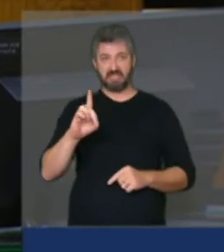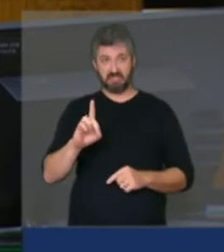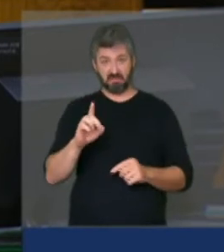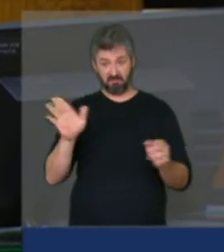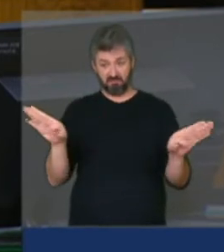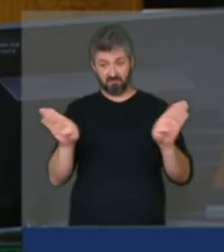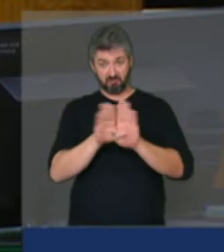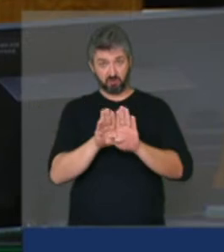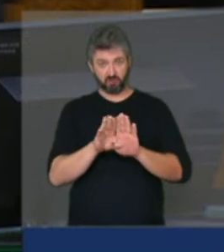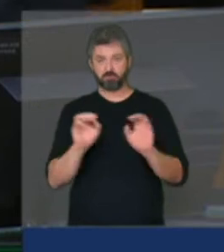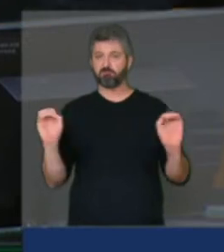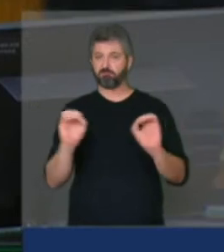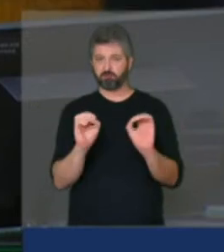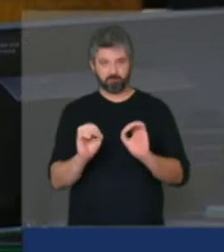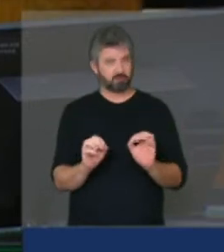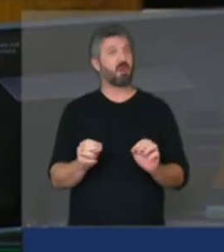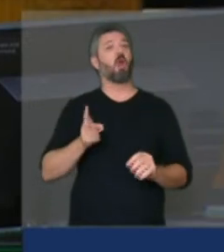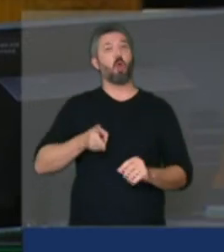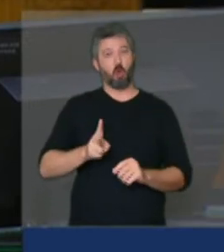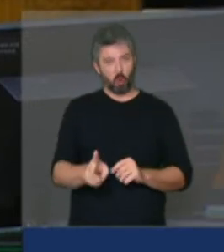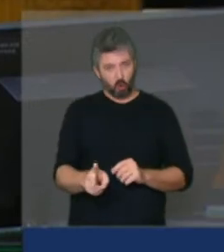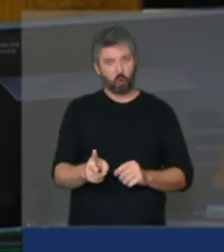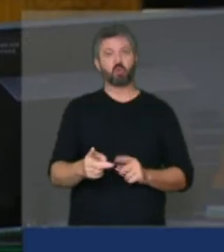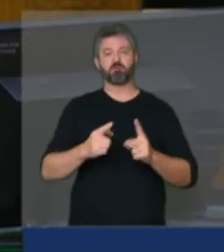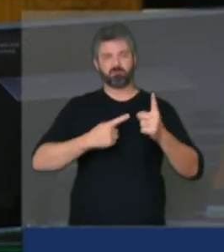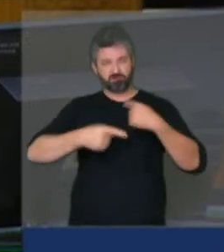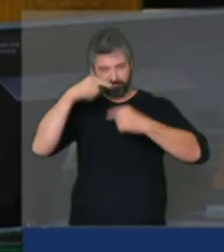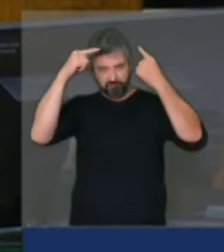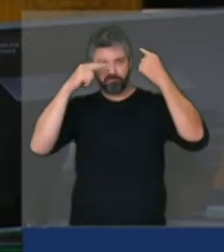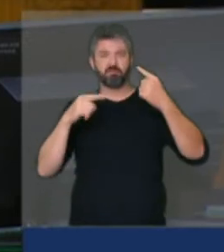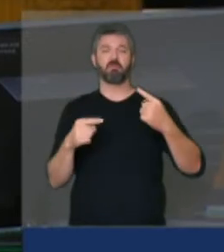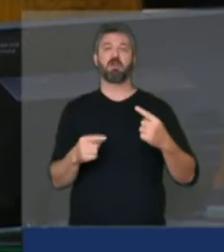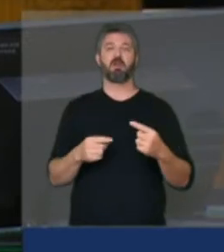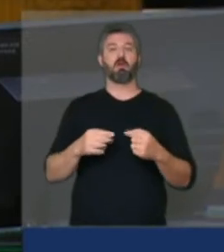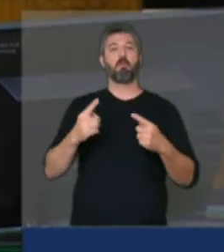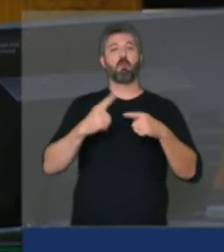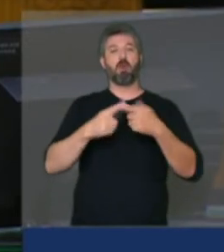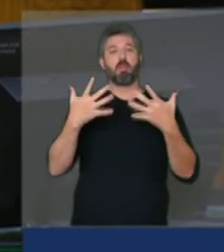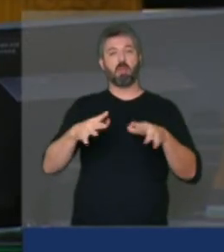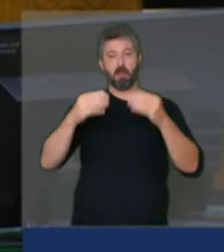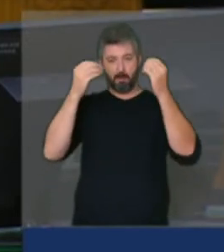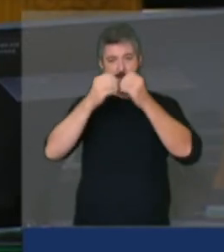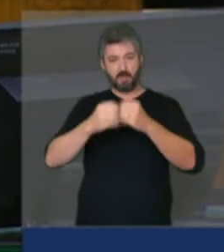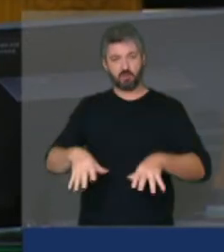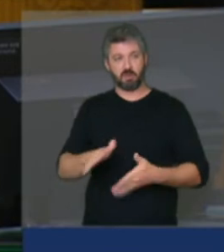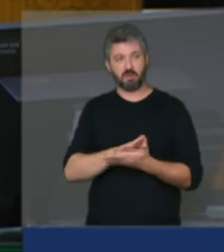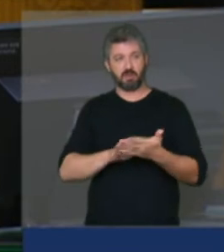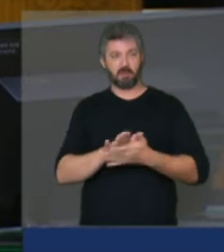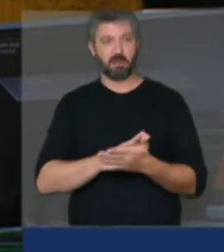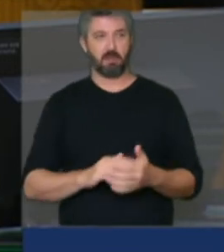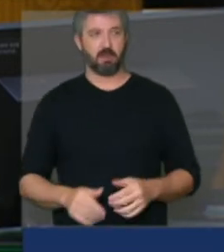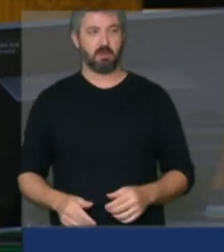PARA NÃO DEIXAR NENHUM PACIENTE SEM ASSISTÊNCIA. E TAMBÉM INICIA OBRAS DE EXPANSÃO DO HOSPITAL ORTOPÉ